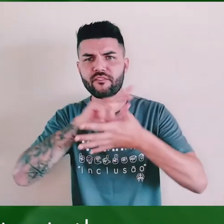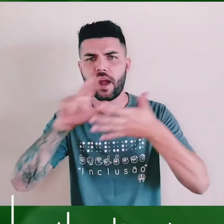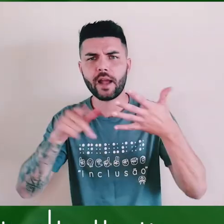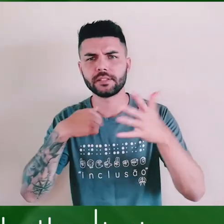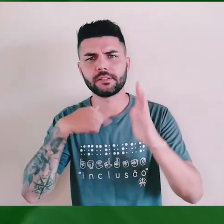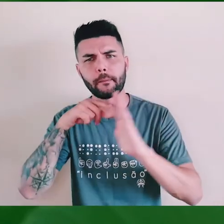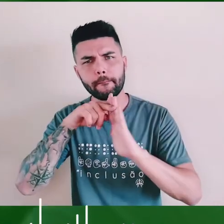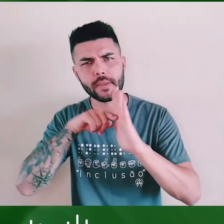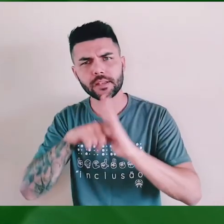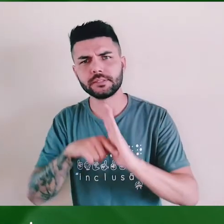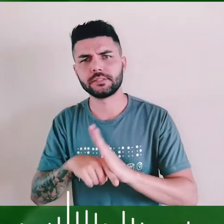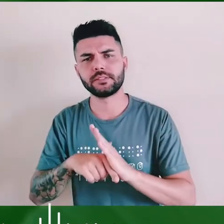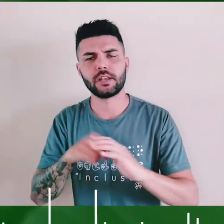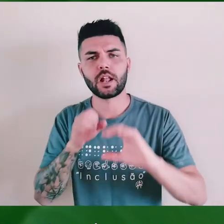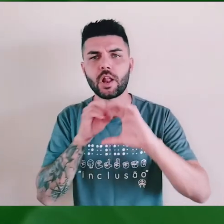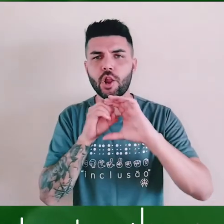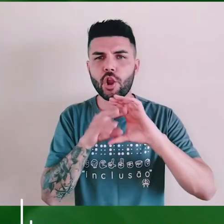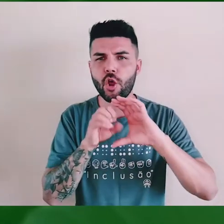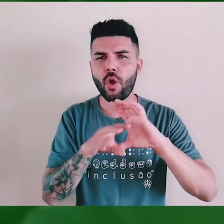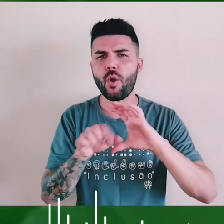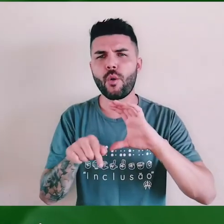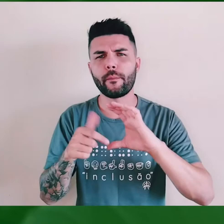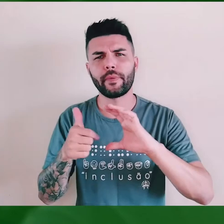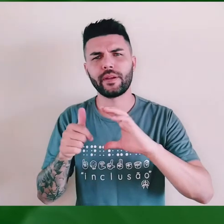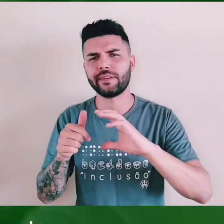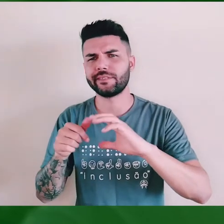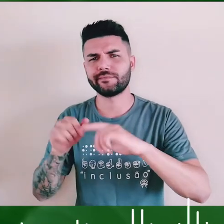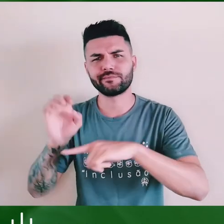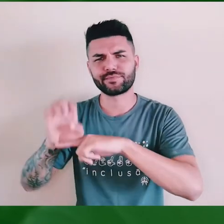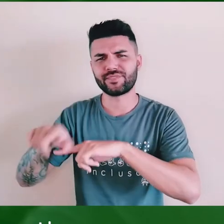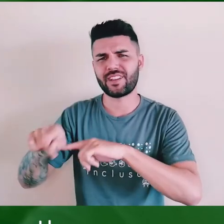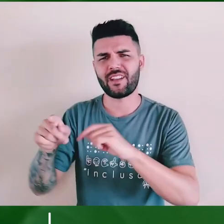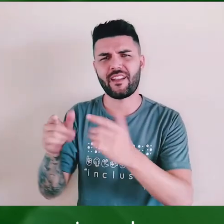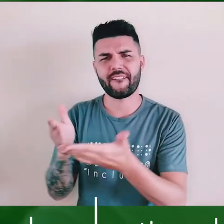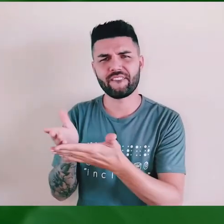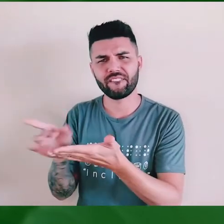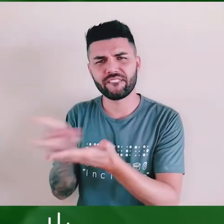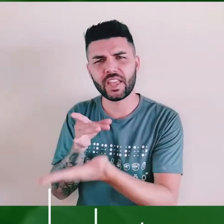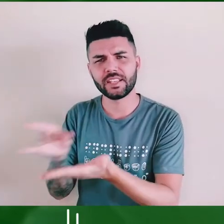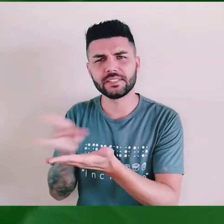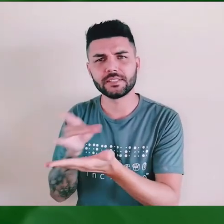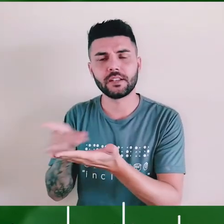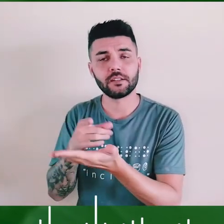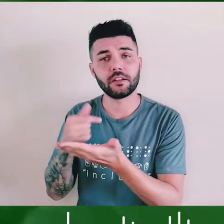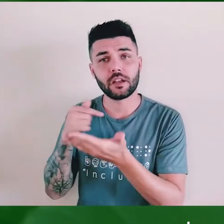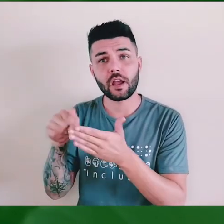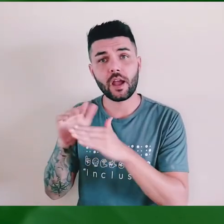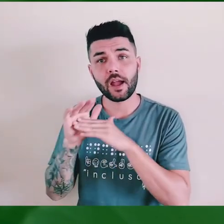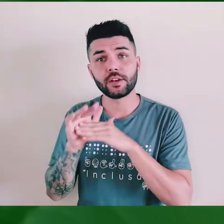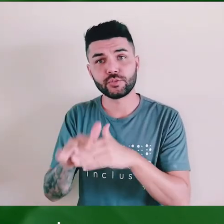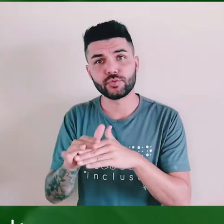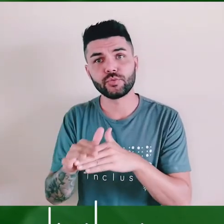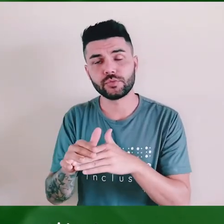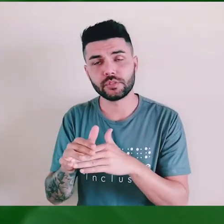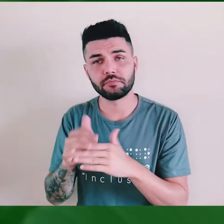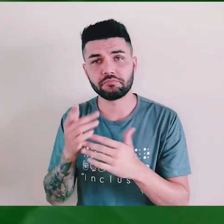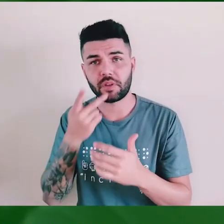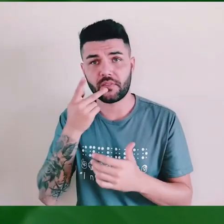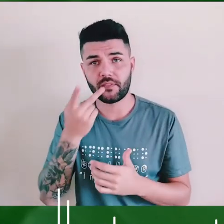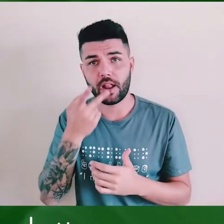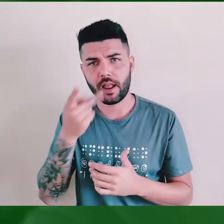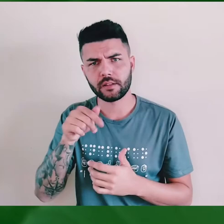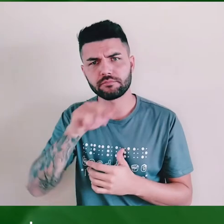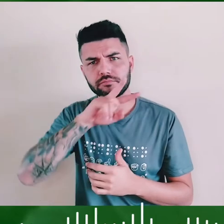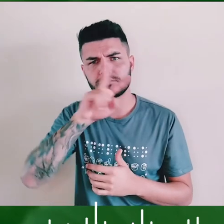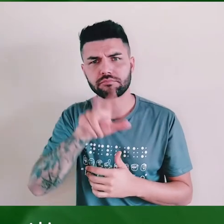da Globo, Estadão, Revista Piauí, que conseguem demonstrar essas fake news bizarras. O presidente